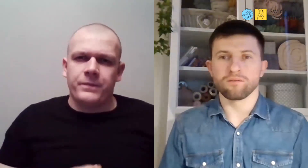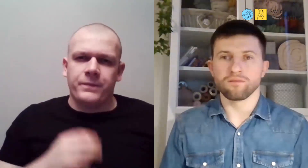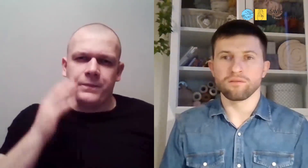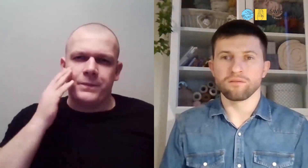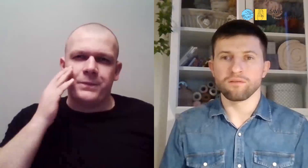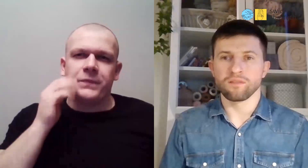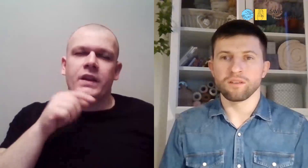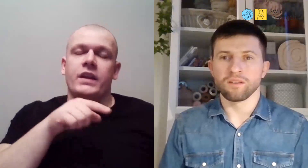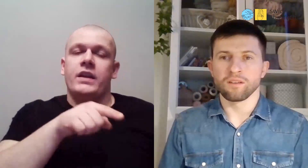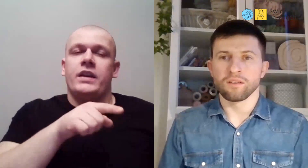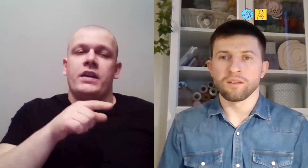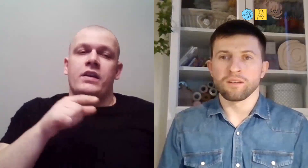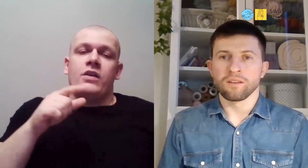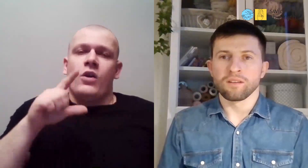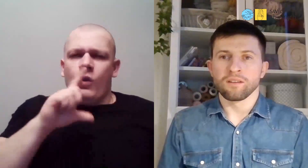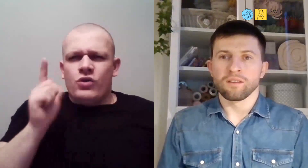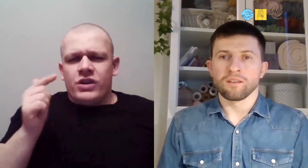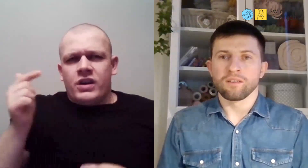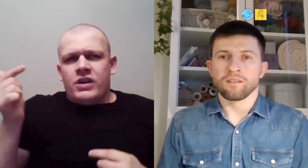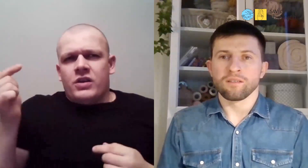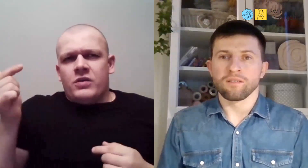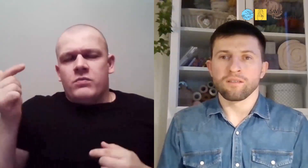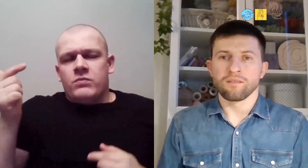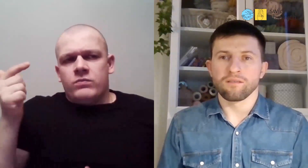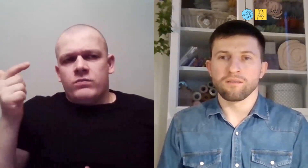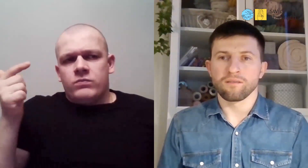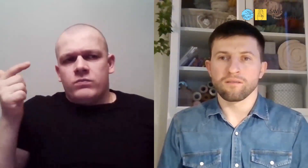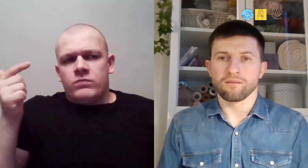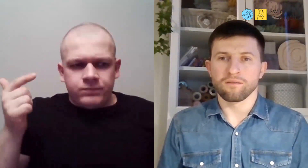[Hubert]: — Ja pracuję w szpitalu,